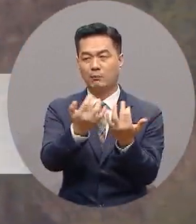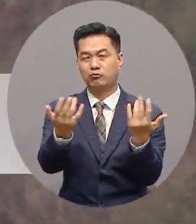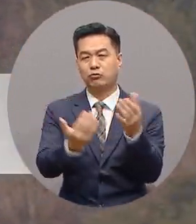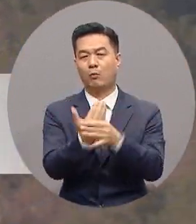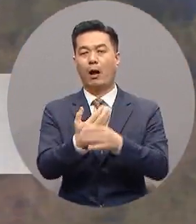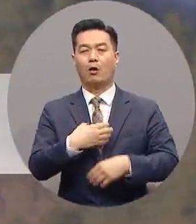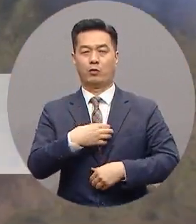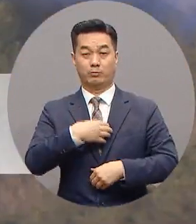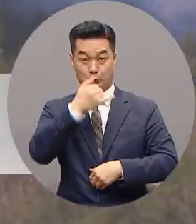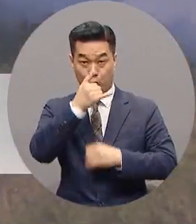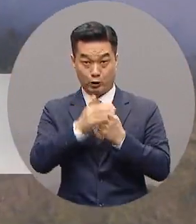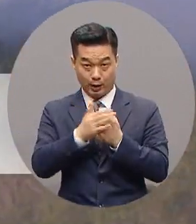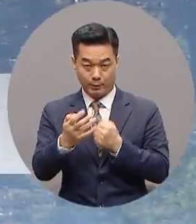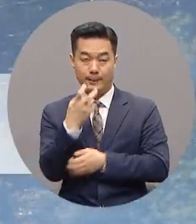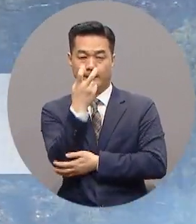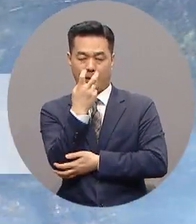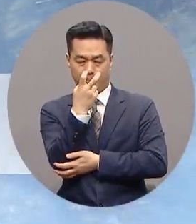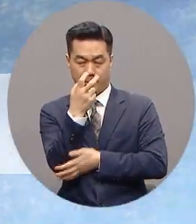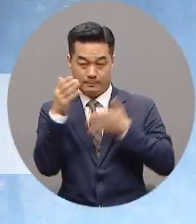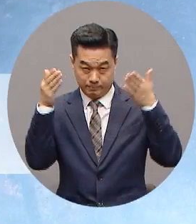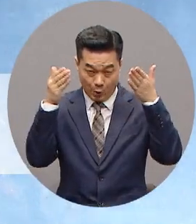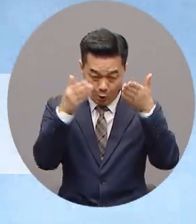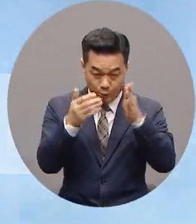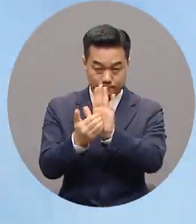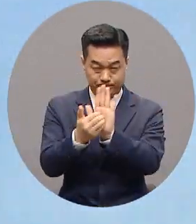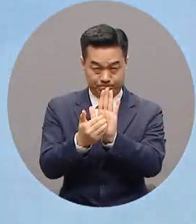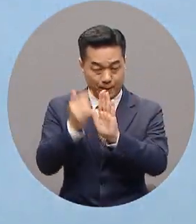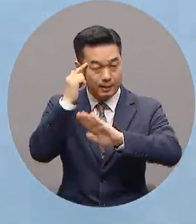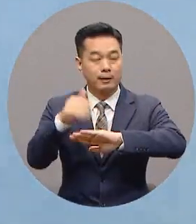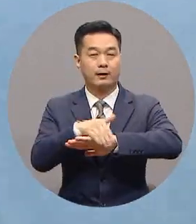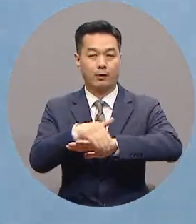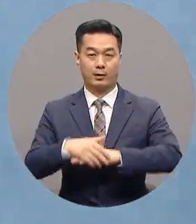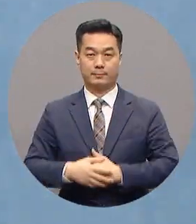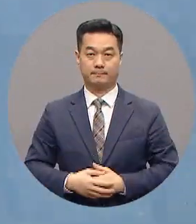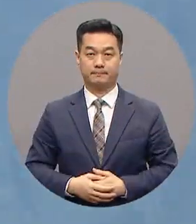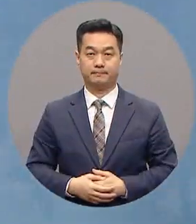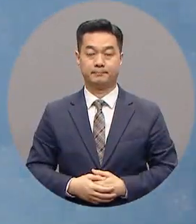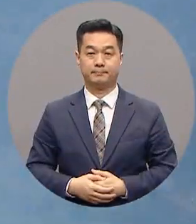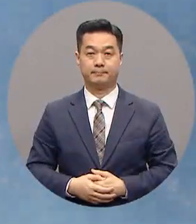많아지면 산불 위험이 커질 수 있는 만큼 산불 감시에 총력 대응할 계획이라고 덧붙였습니다.